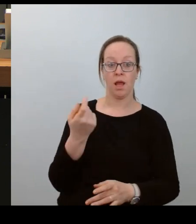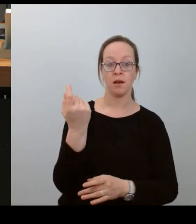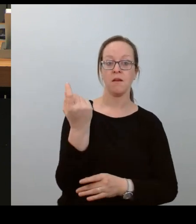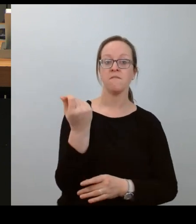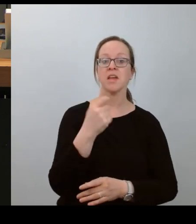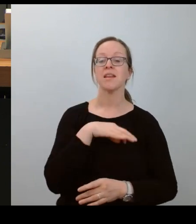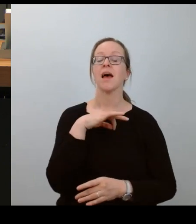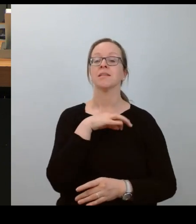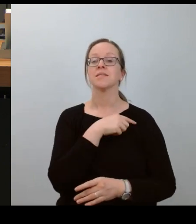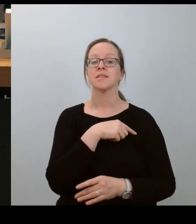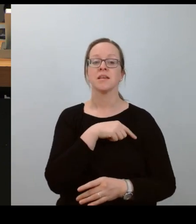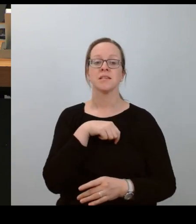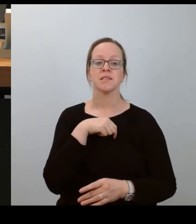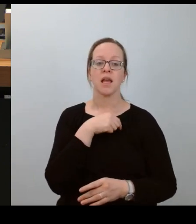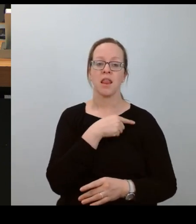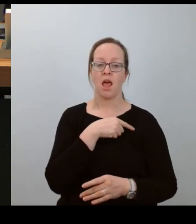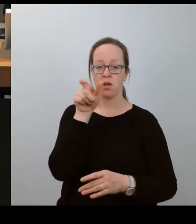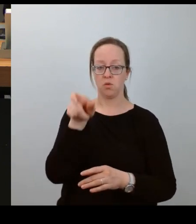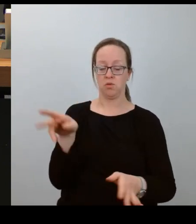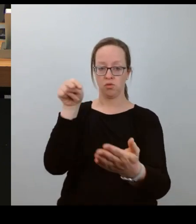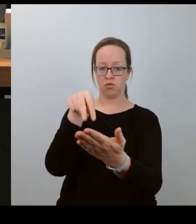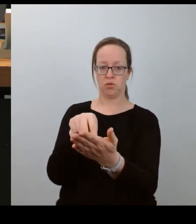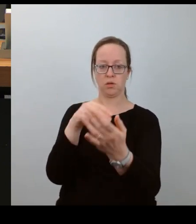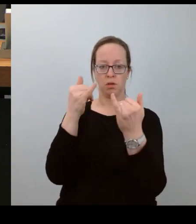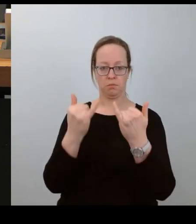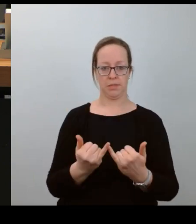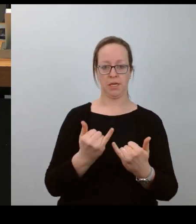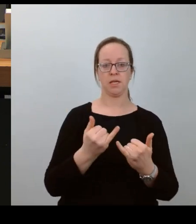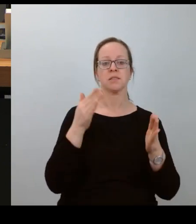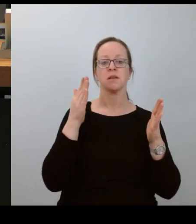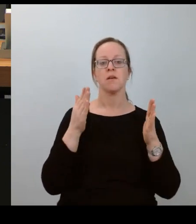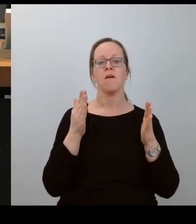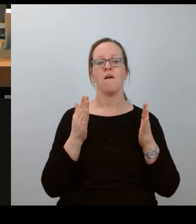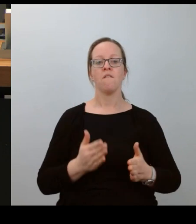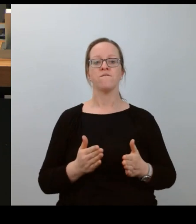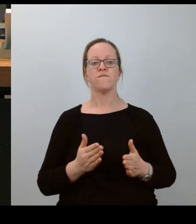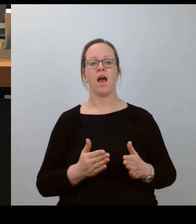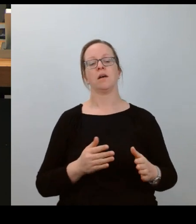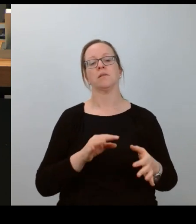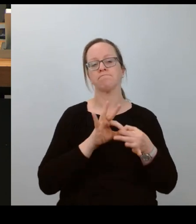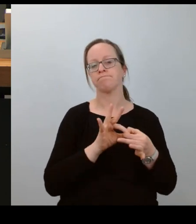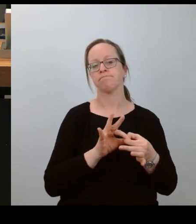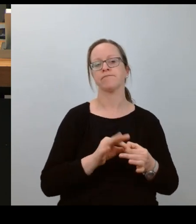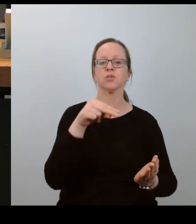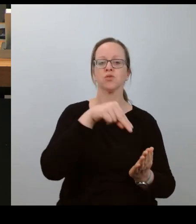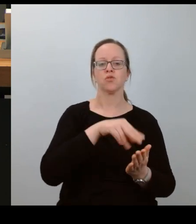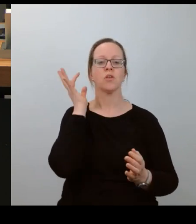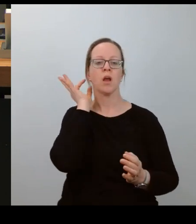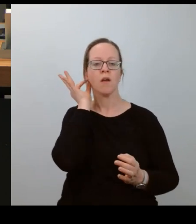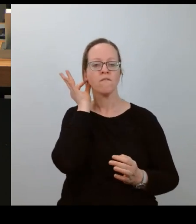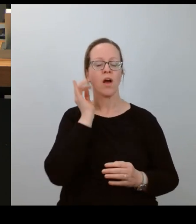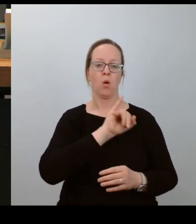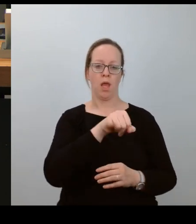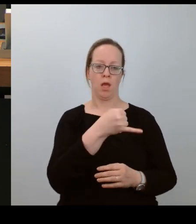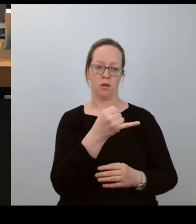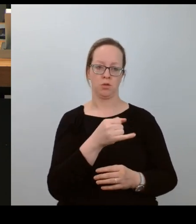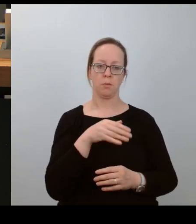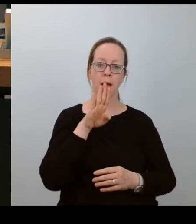Zählung sind relativ viele grüne Stadträte dabei. Also lasst uns doch einfach mal darauf konzentrieren, zu Ergebnissen zu kommen, statt hier im üblichen Pingpong nur